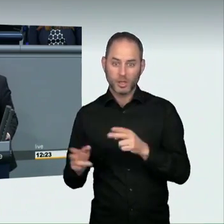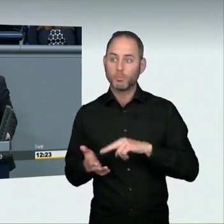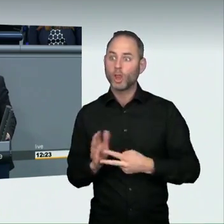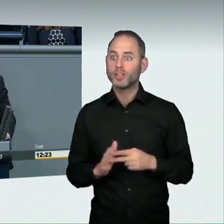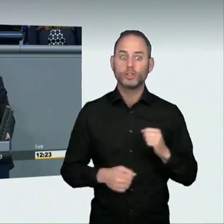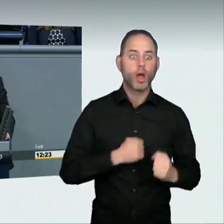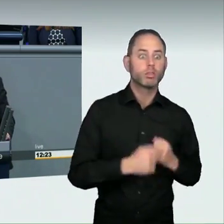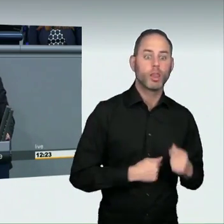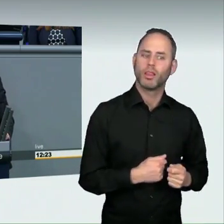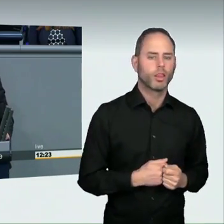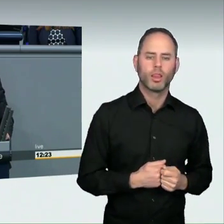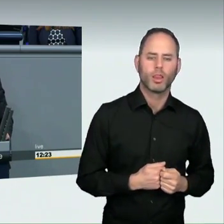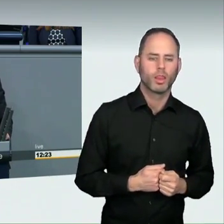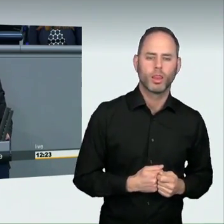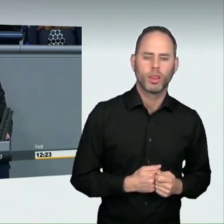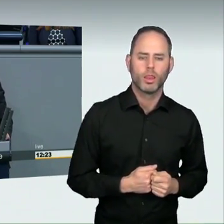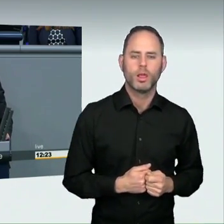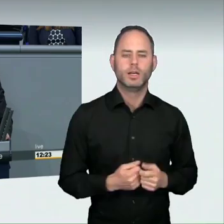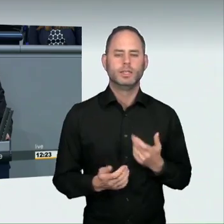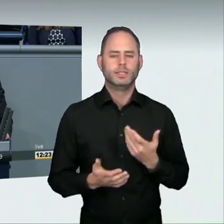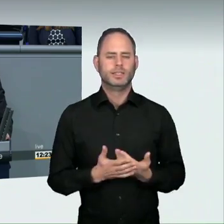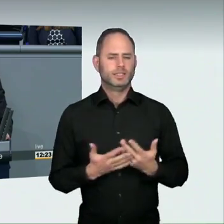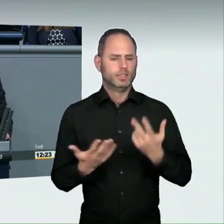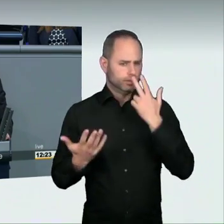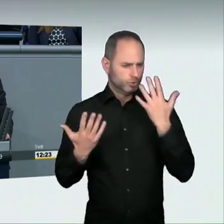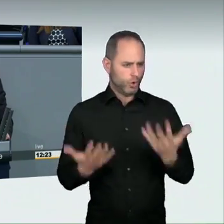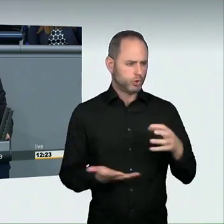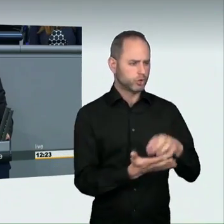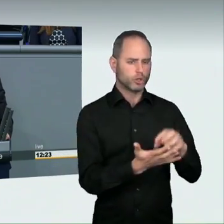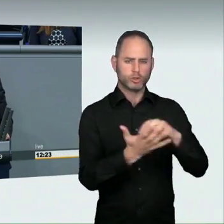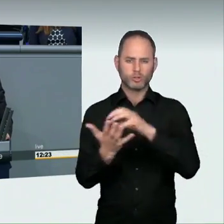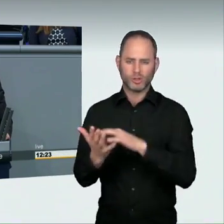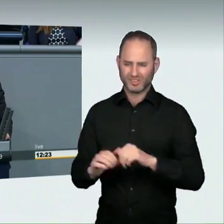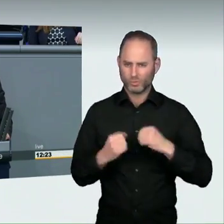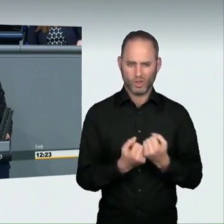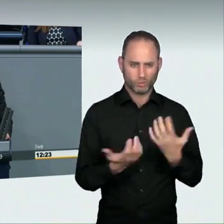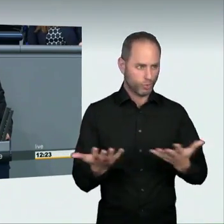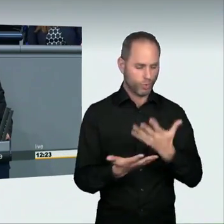dass die Mietpreisbremse zu viele Löcher hat, dass sie zu viele Ausnahmen kennt, dass sie nicht transparent ist und dass es eine Rügepflicht gibt,